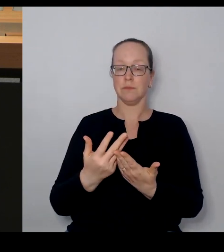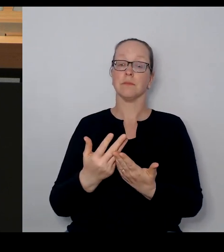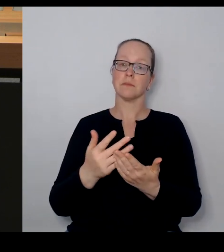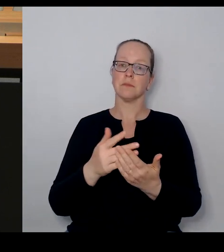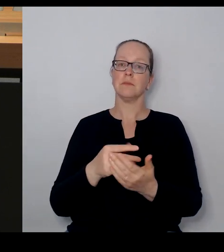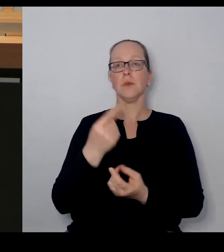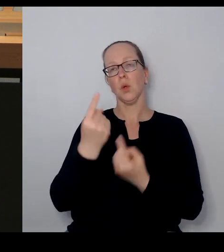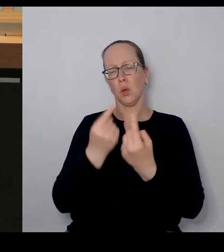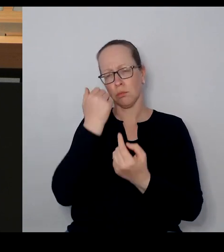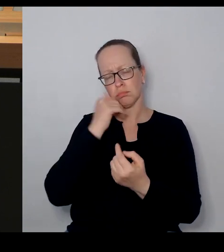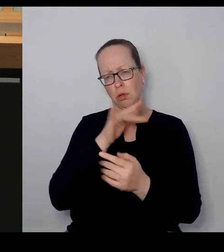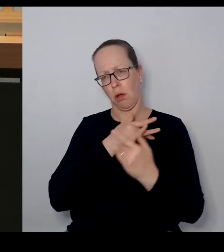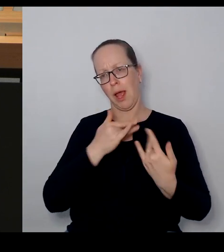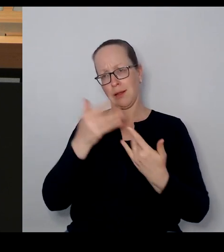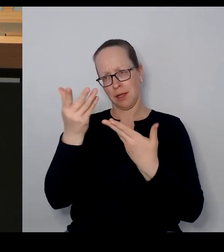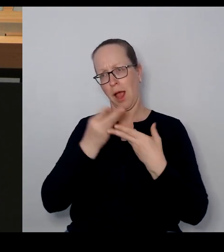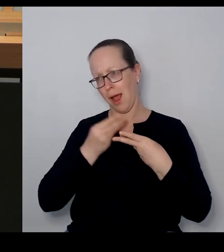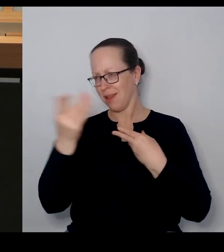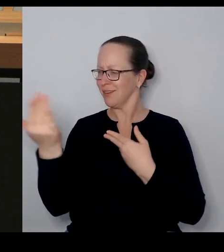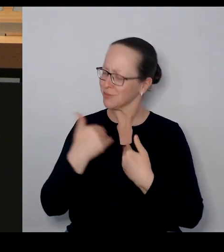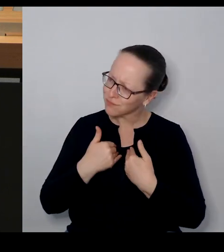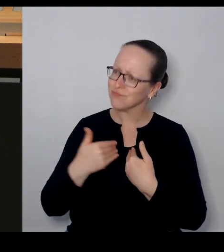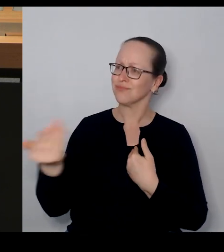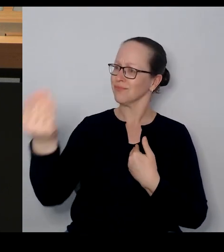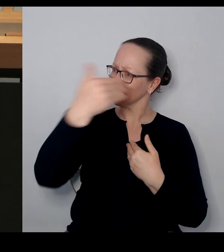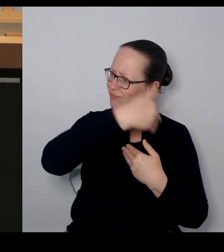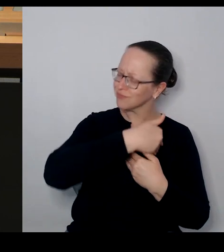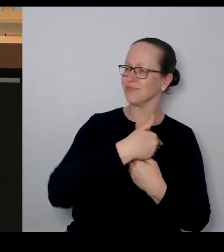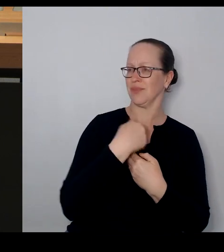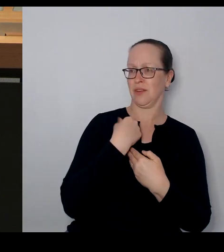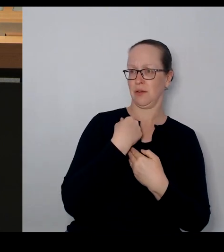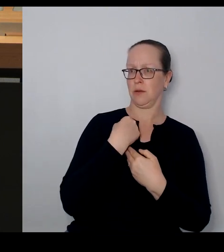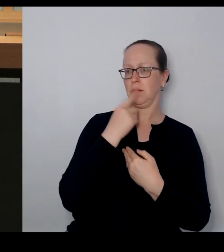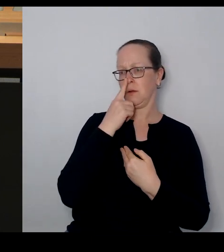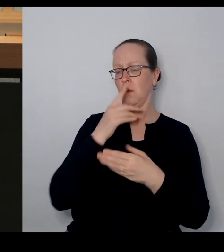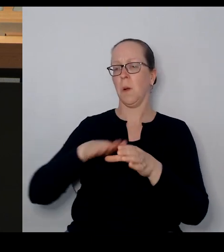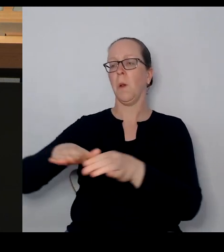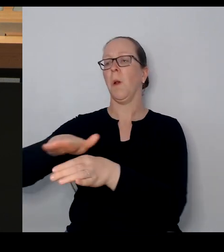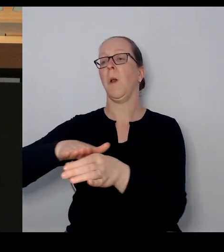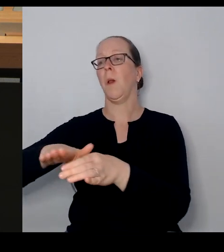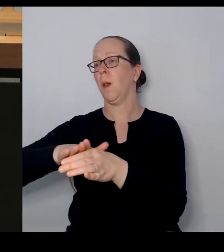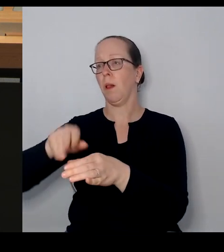kleinen Räume anzuschauen. Das zweite Thema, Herr Kollege.